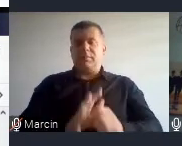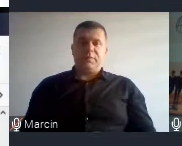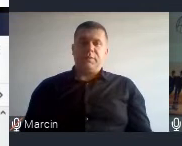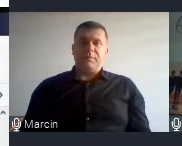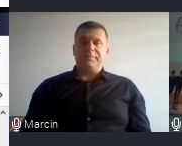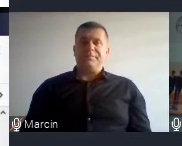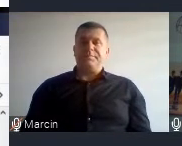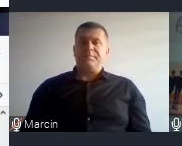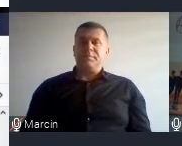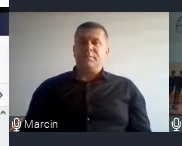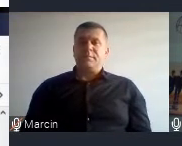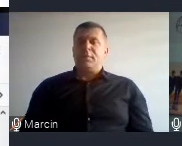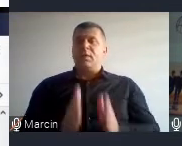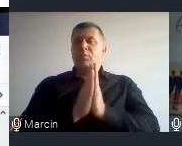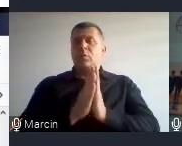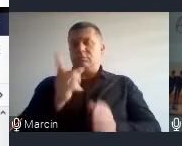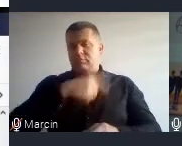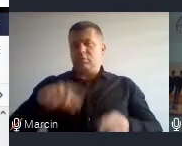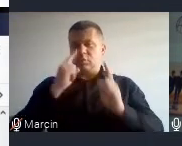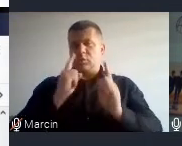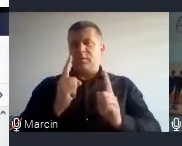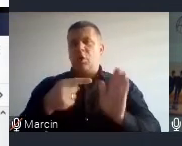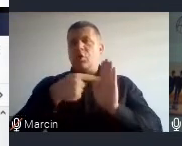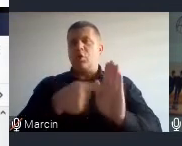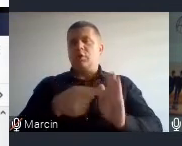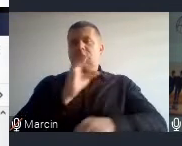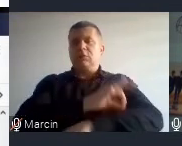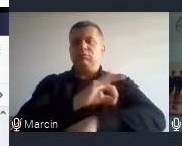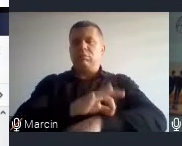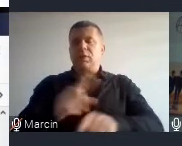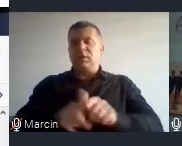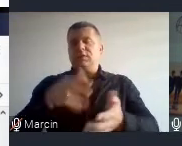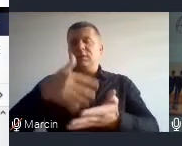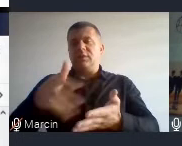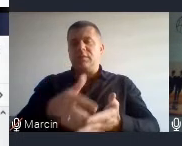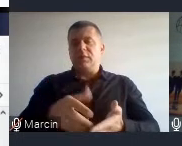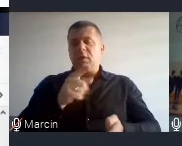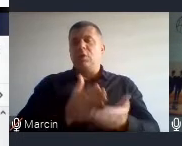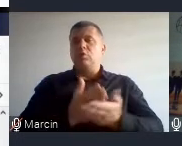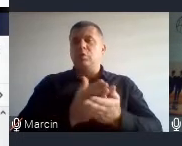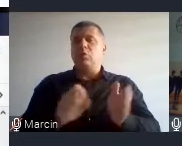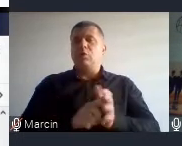Ale proszę zwrócić szczególną uwagę to dotyczy projektów i wydatków przeciwdziałających pandemii